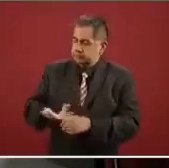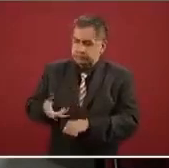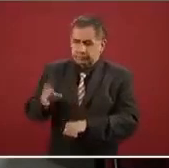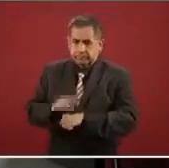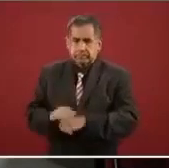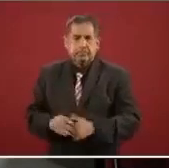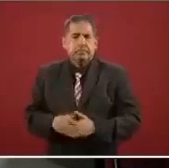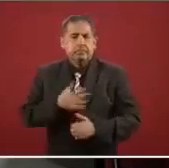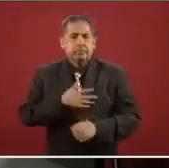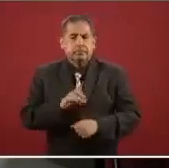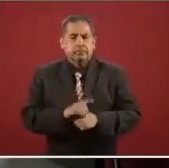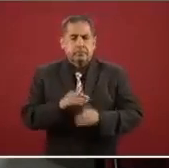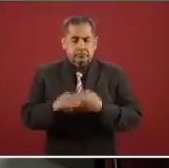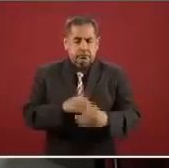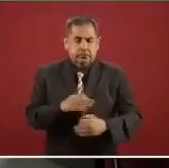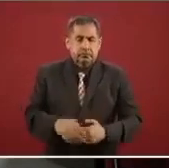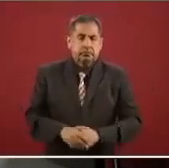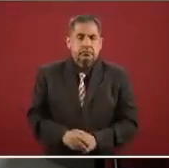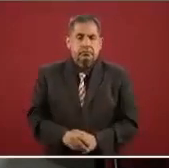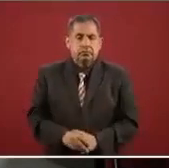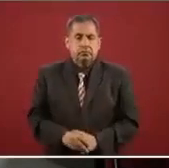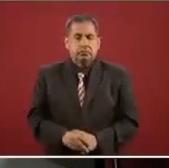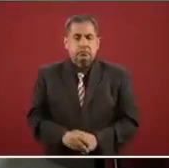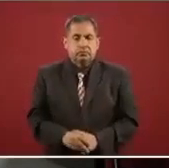Buenos días a todas y todos.